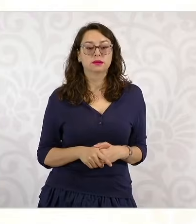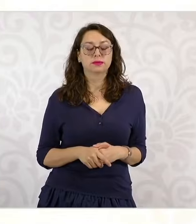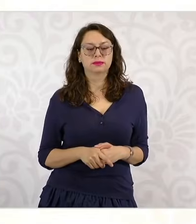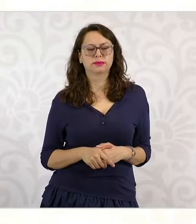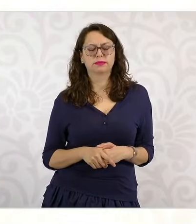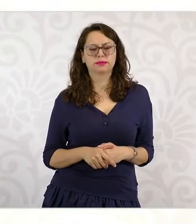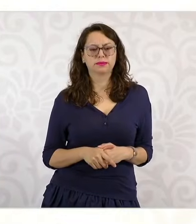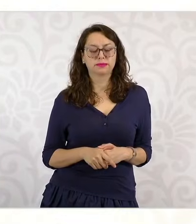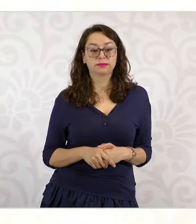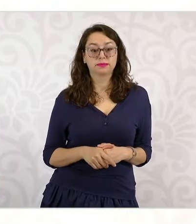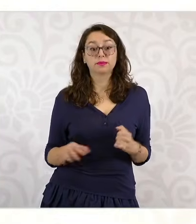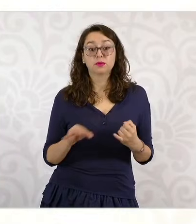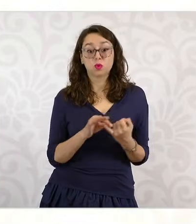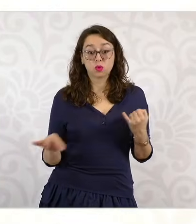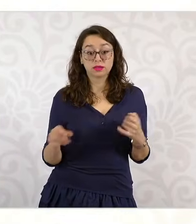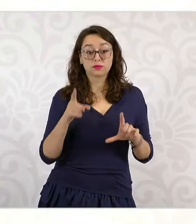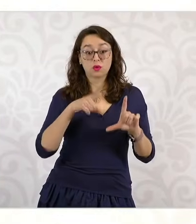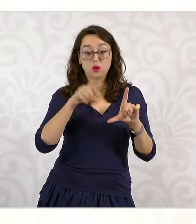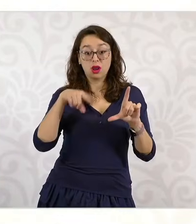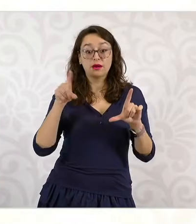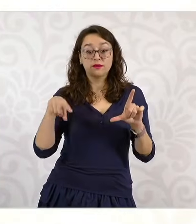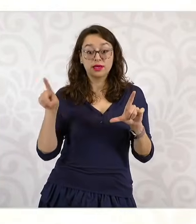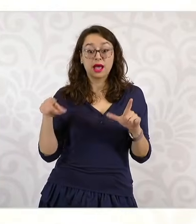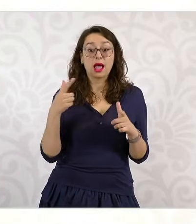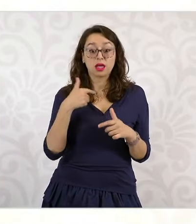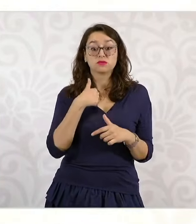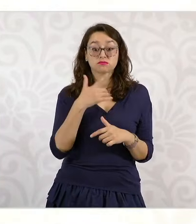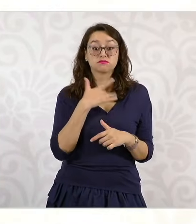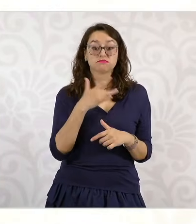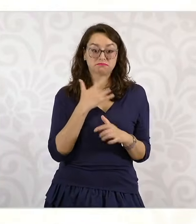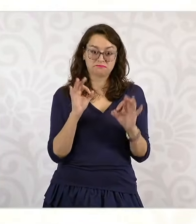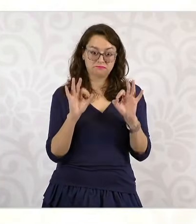que me hace muy feliz porque para empezar hablo de las tendencias, que es la palabra favorita de